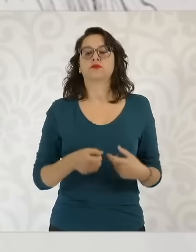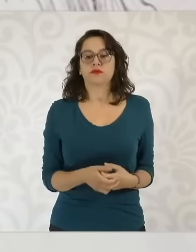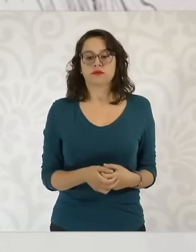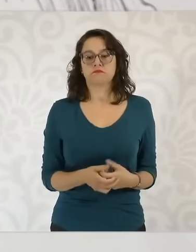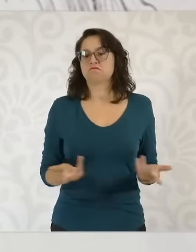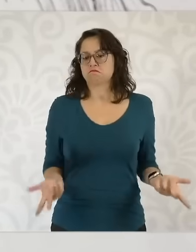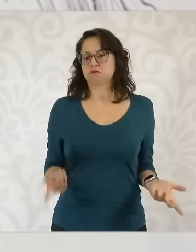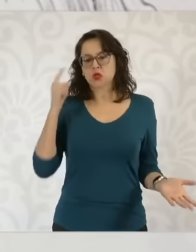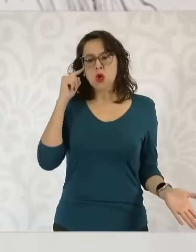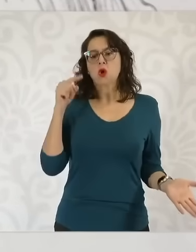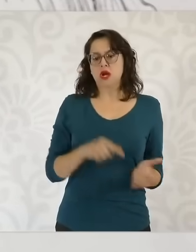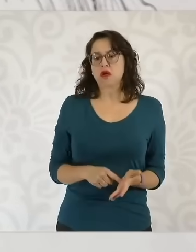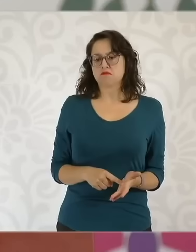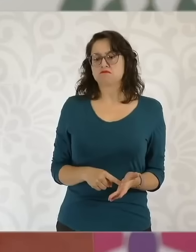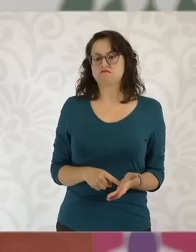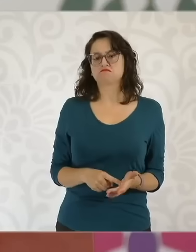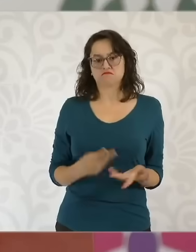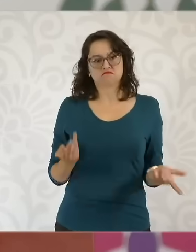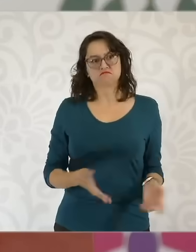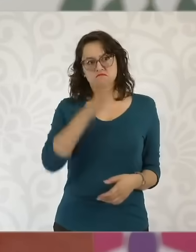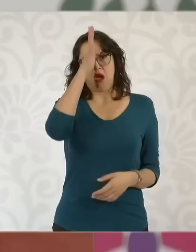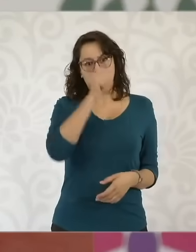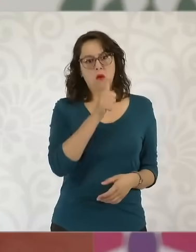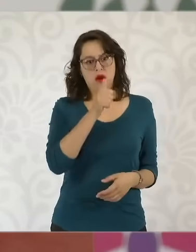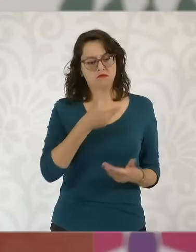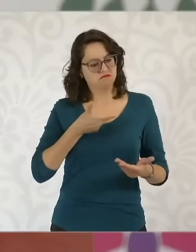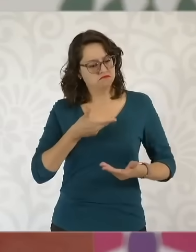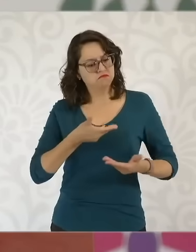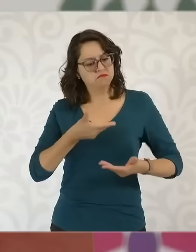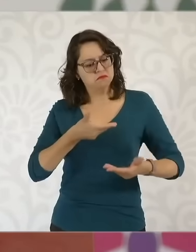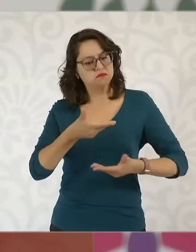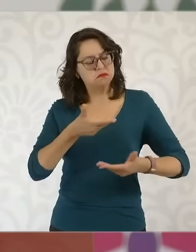Entonces, yo creo que en este sentido, pues es un muy buen acuerdo mantenernos como estamos y seguir